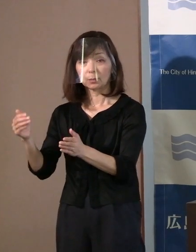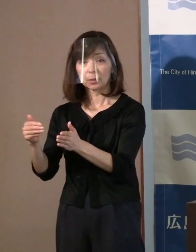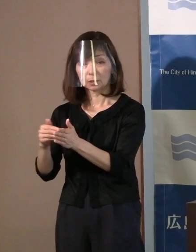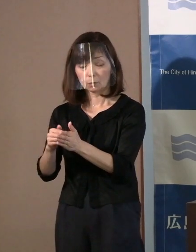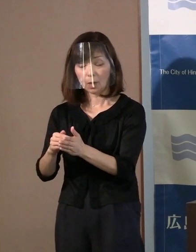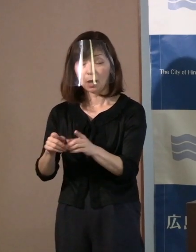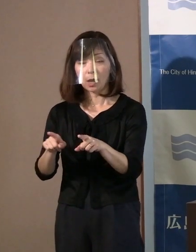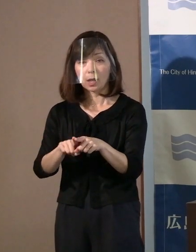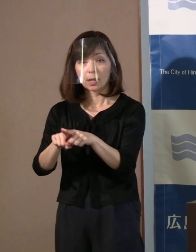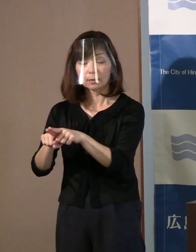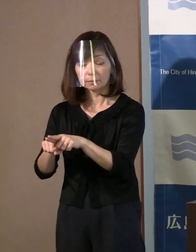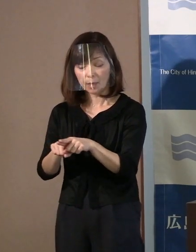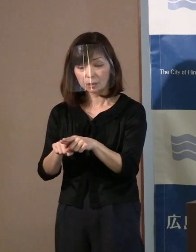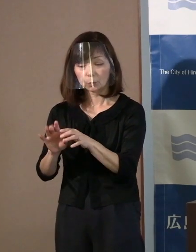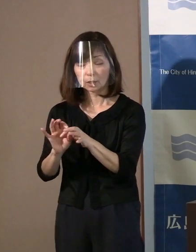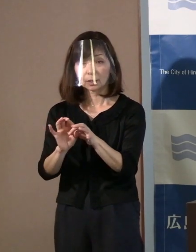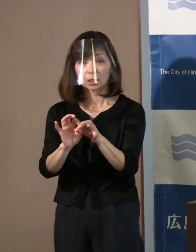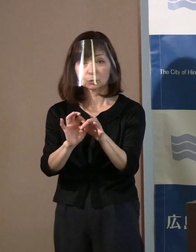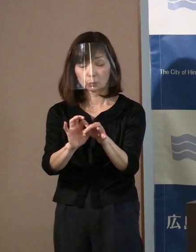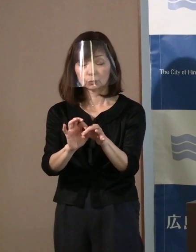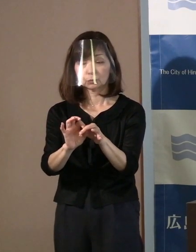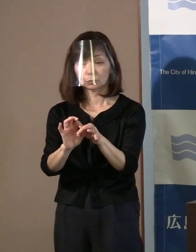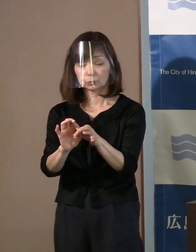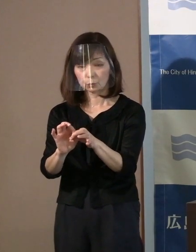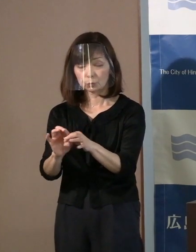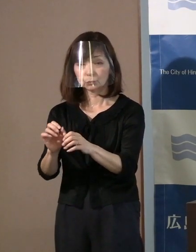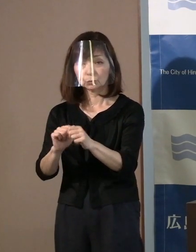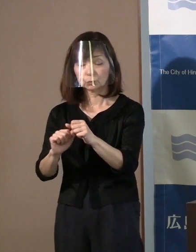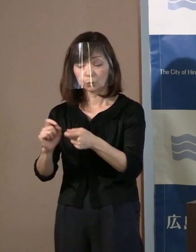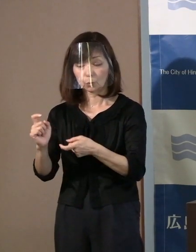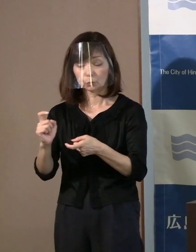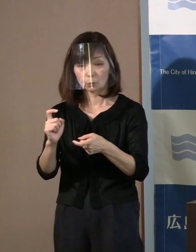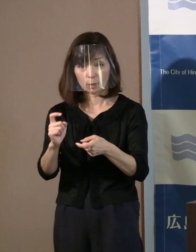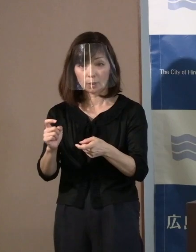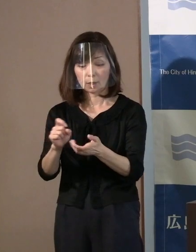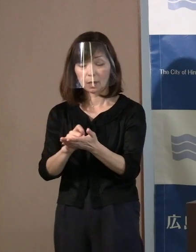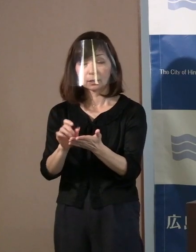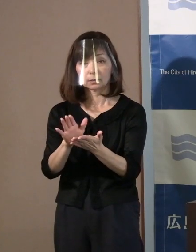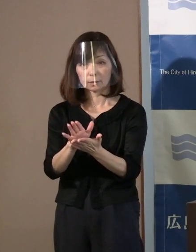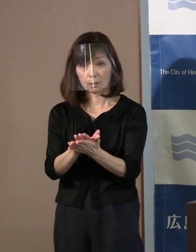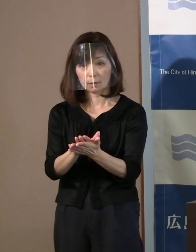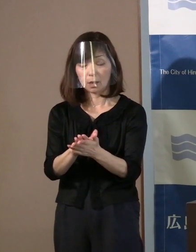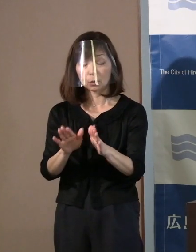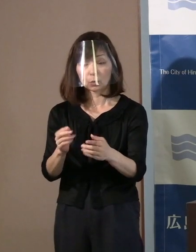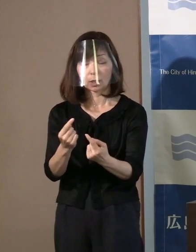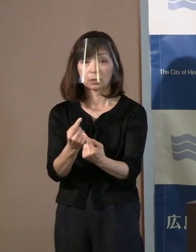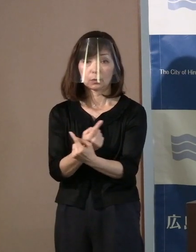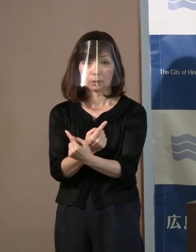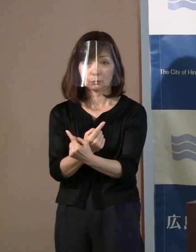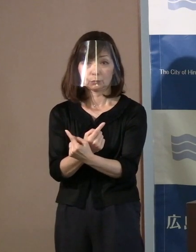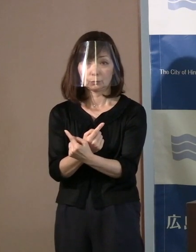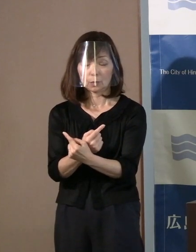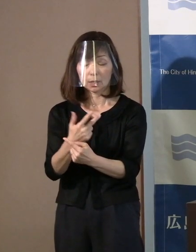行動理念を提示してきたものを､ 今回変えて､ 市民社会に平和を享受するための